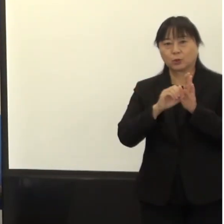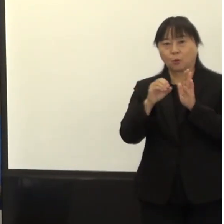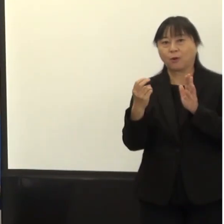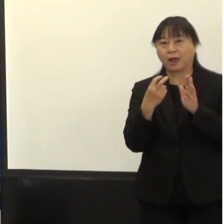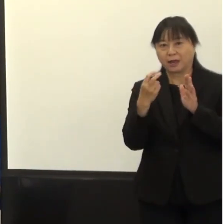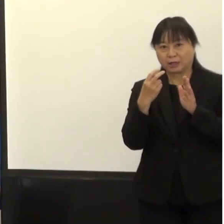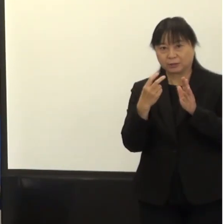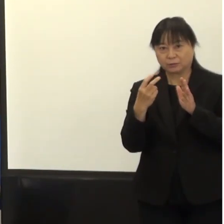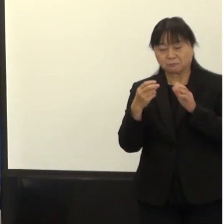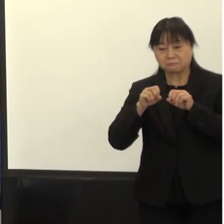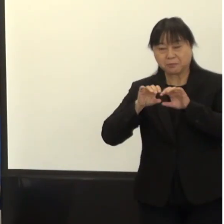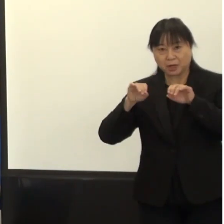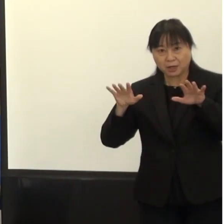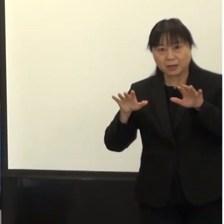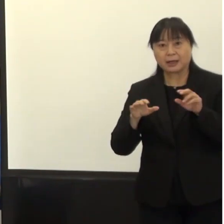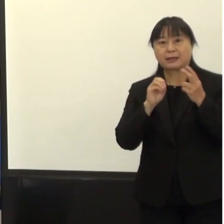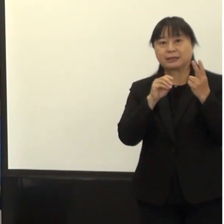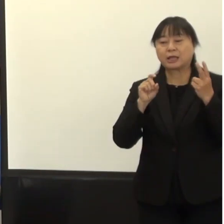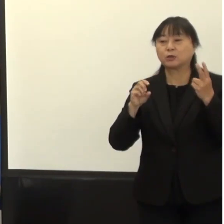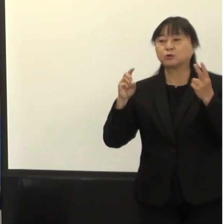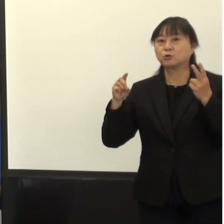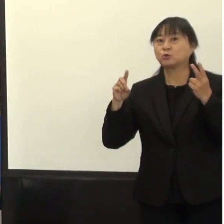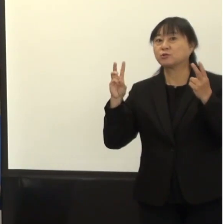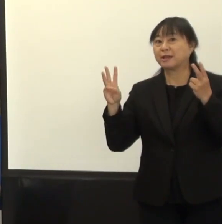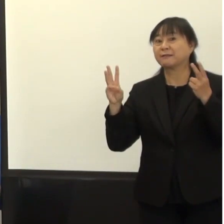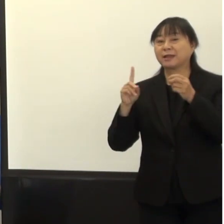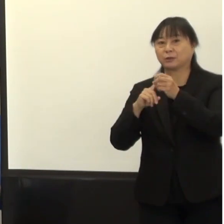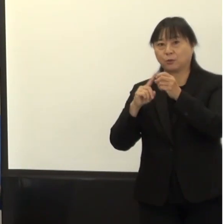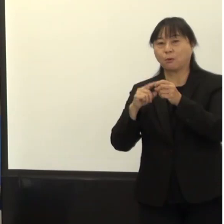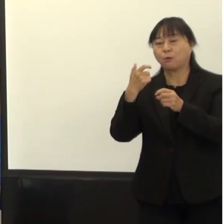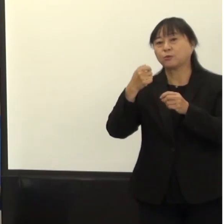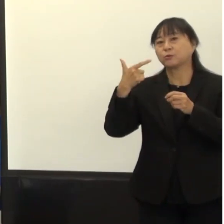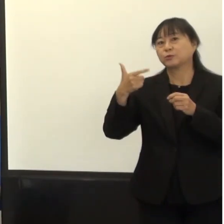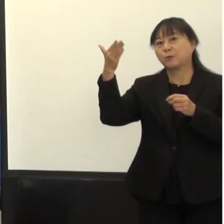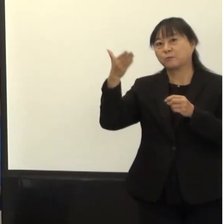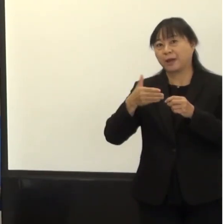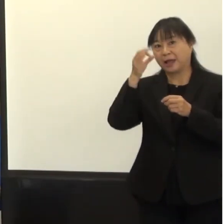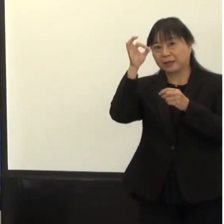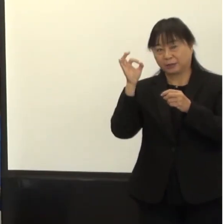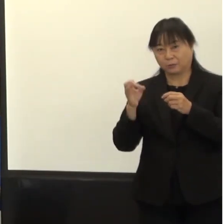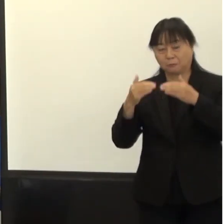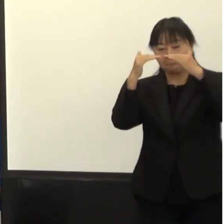２０１３年度比６６％削減に向け、